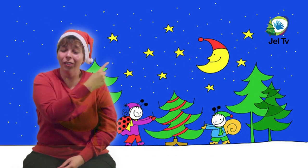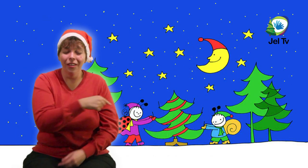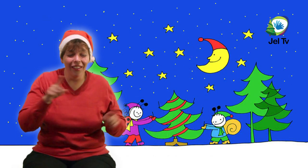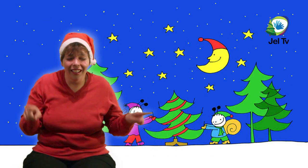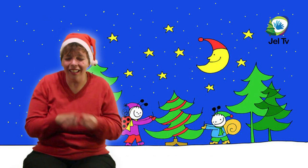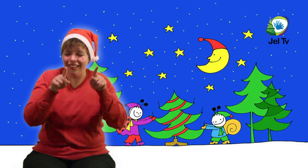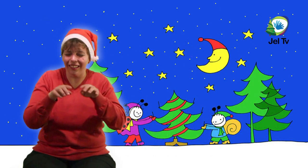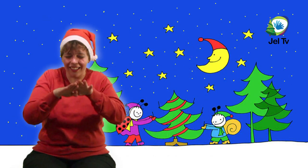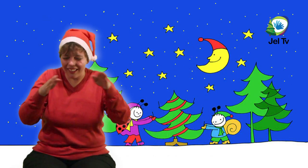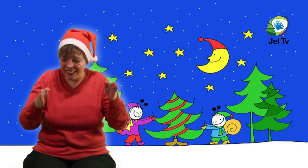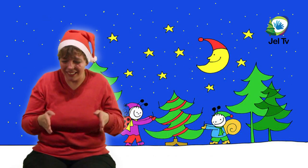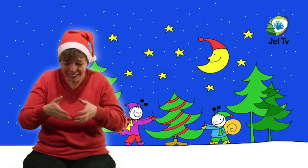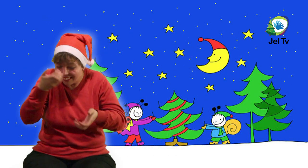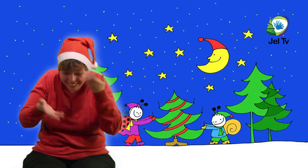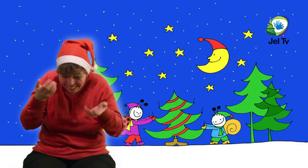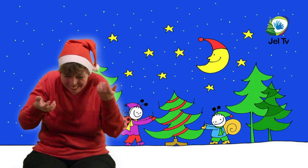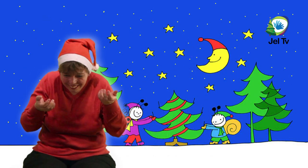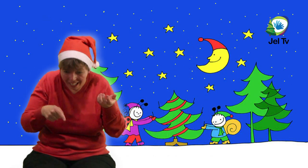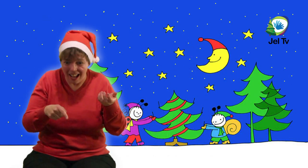Bogyó azonnal kibontotta a csomagot.